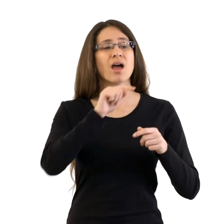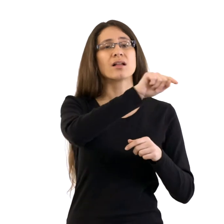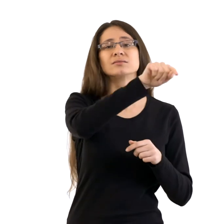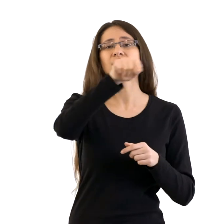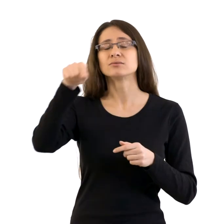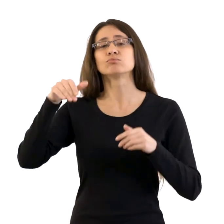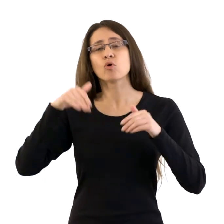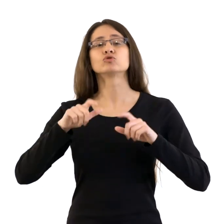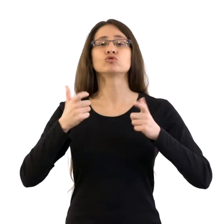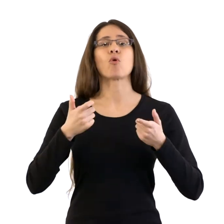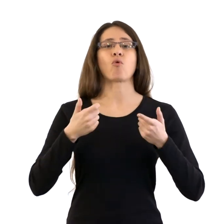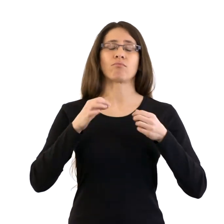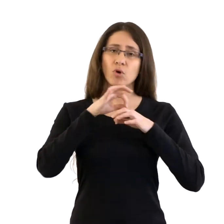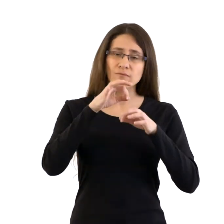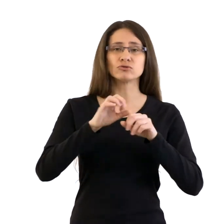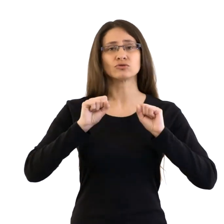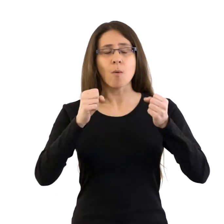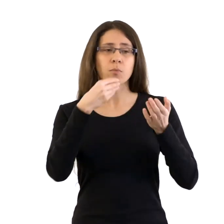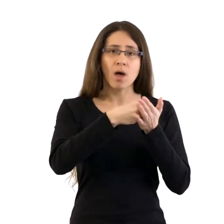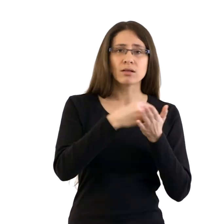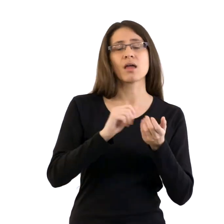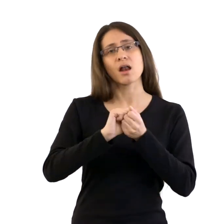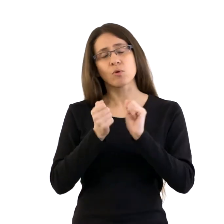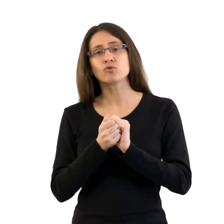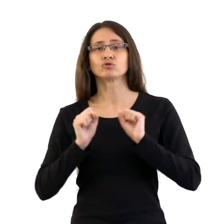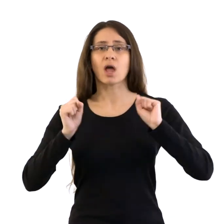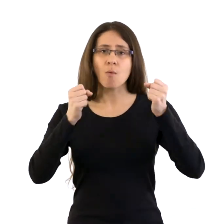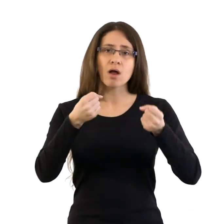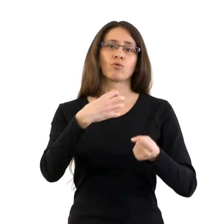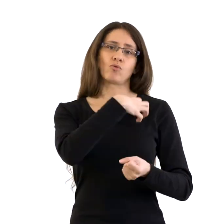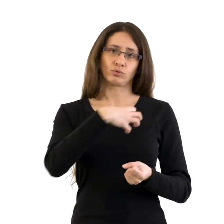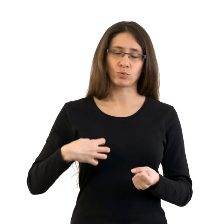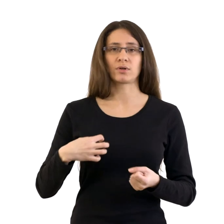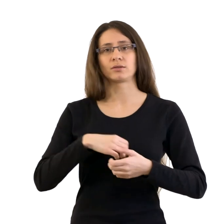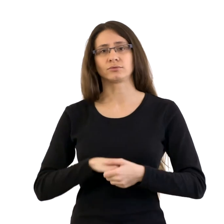Organizacje mogą prowadzić działalność odpłatną lub działalność gospodarczą.